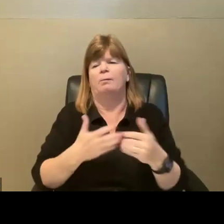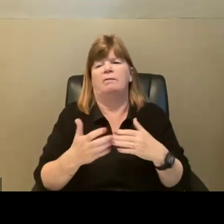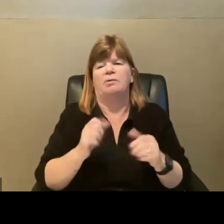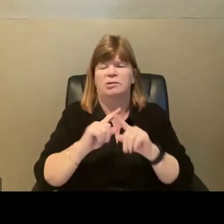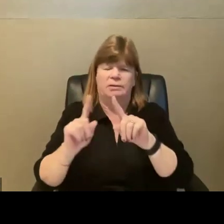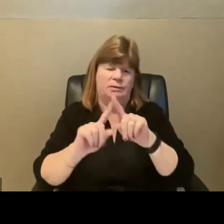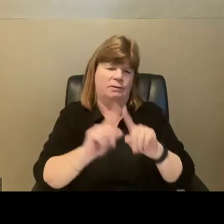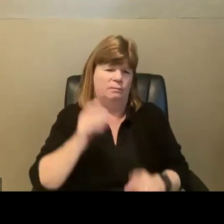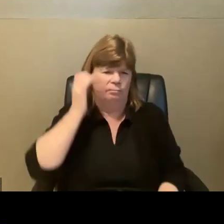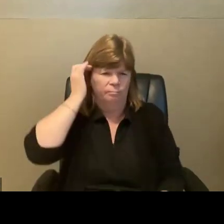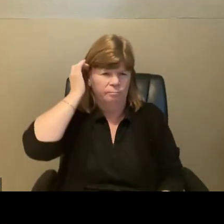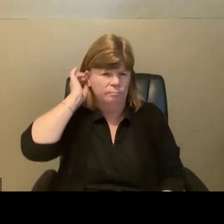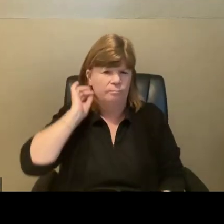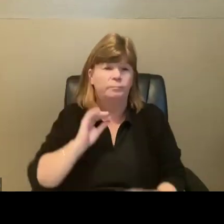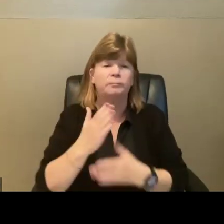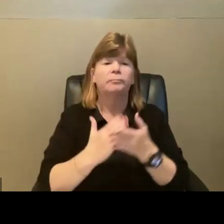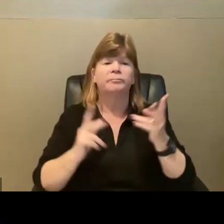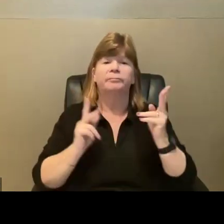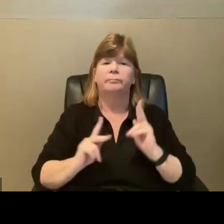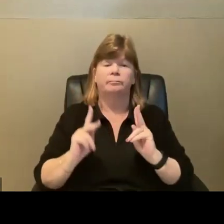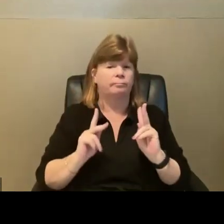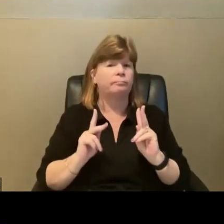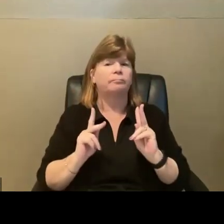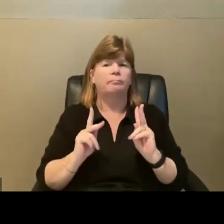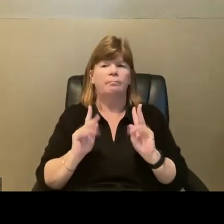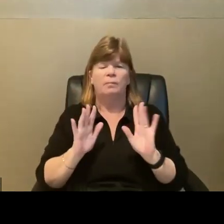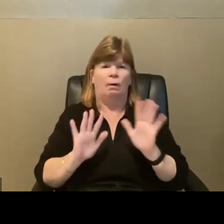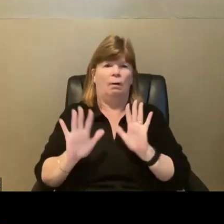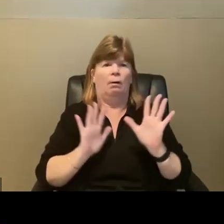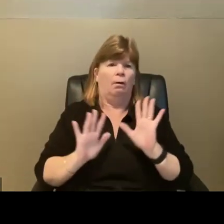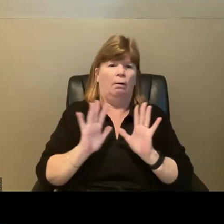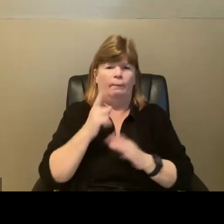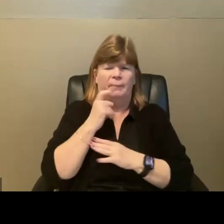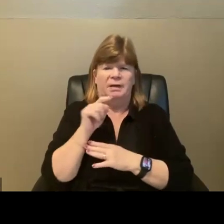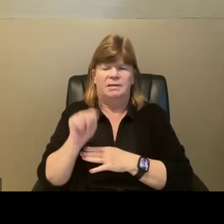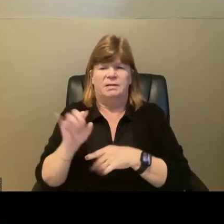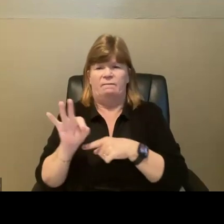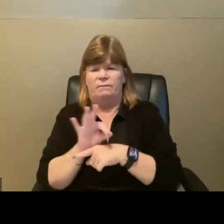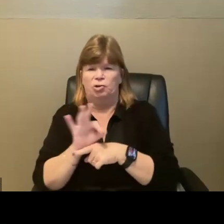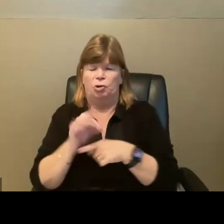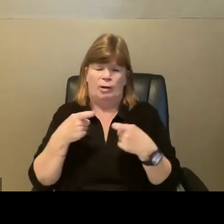Ahora, algunas personas se ponen muy nerviosas porque es estimulación eléctrica funcional y no estamos muy seguros.